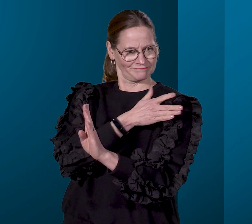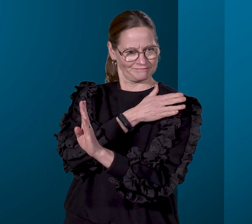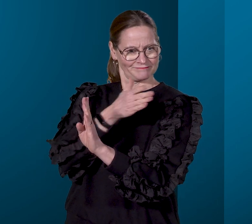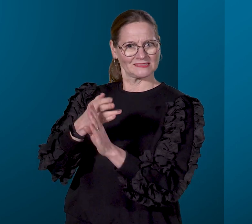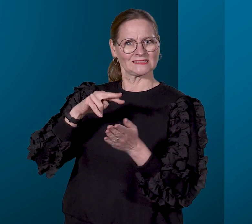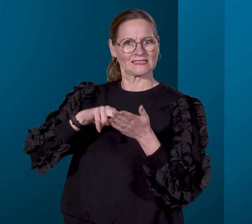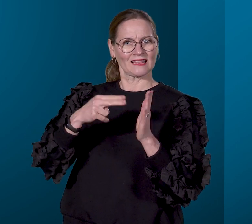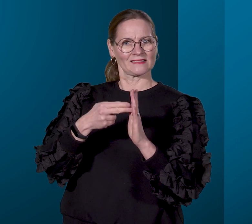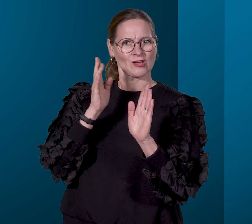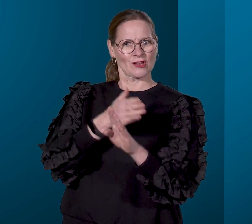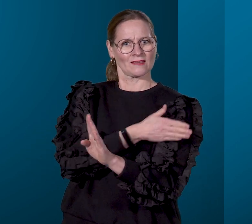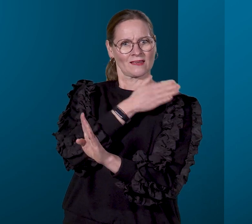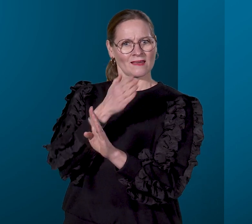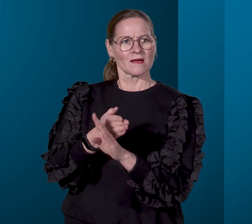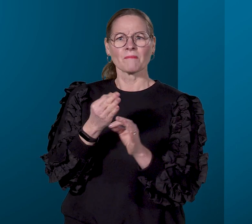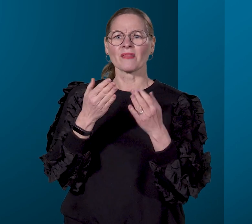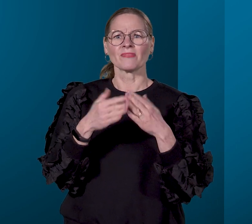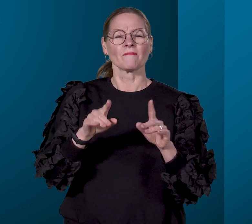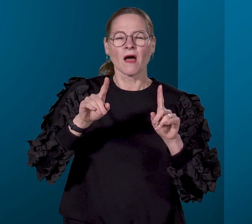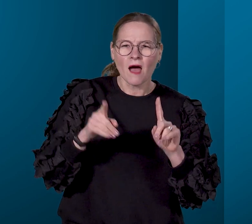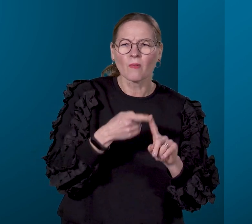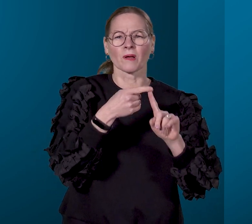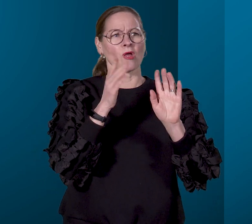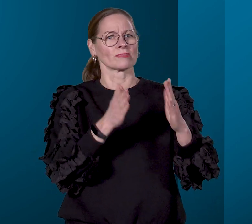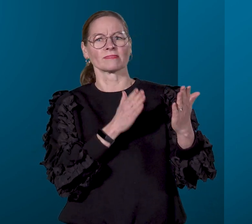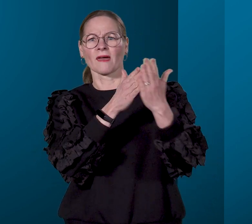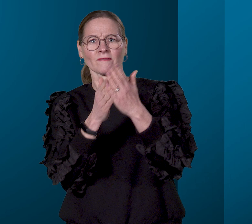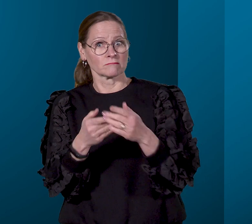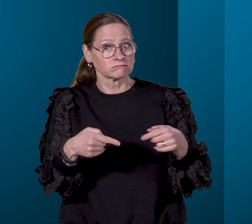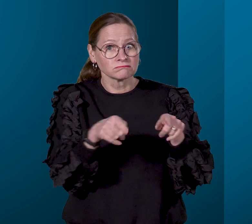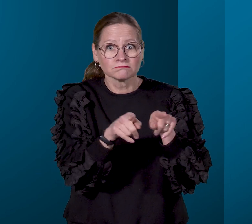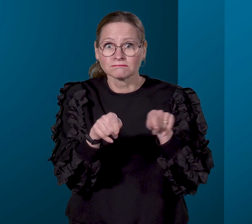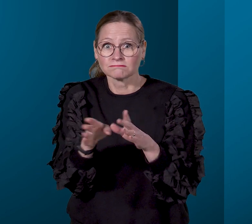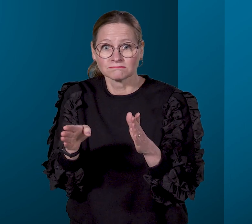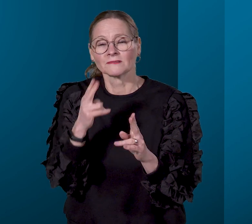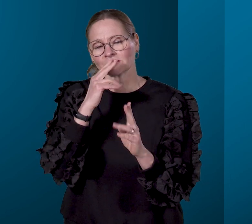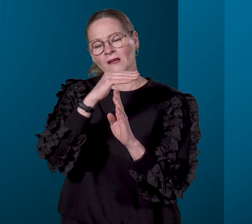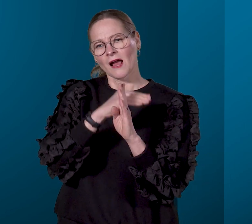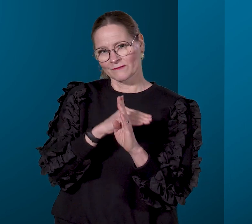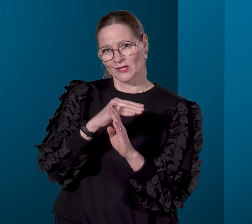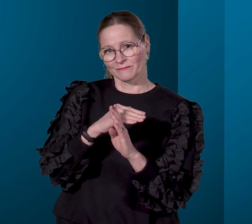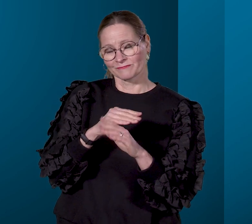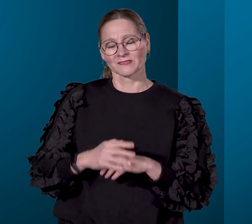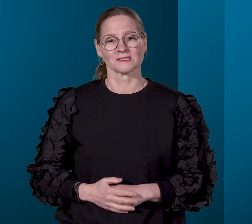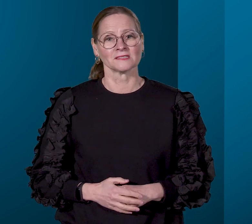millä tavoin kuluvalle strategiakaudelle - alun perin asetetut tavoitteet on saavutettu.